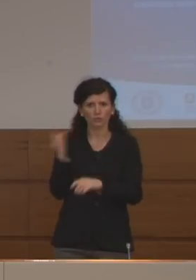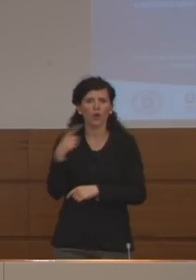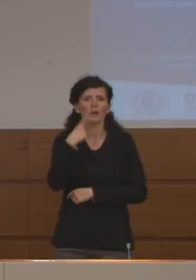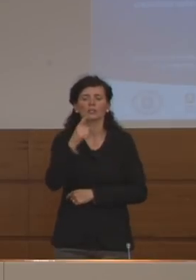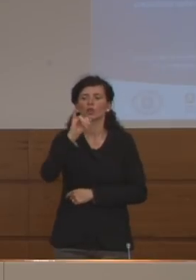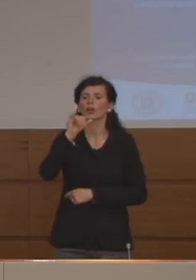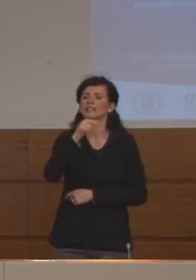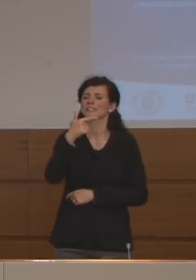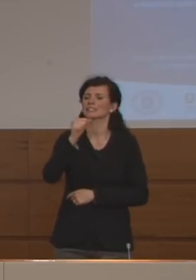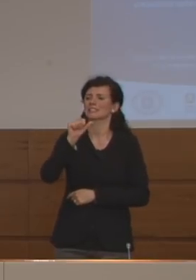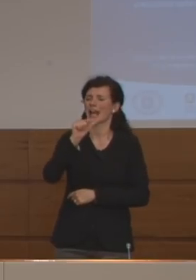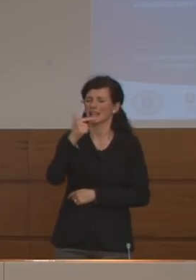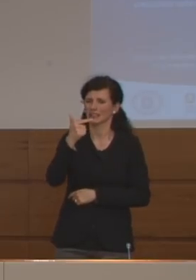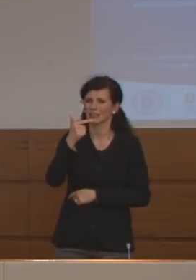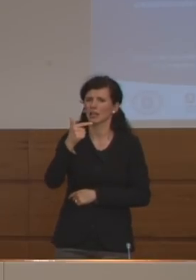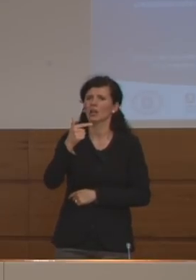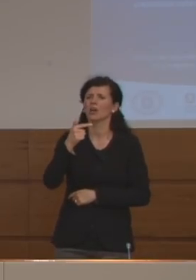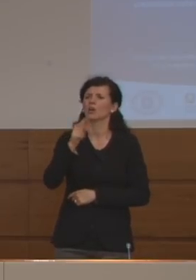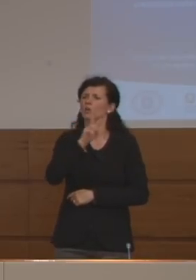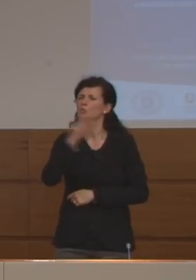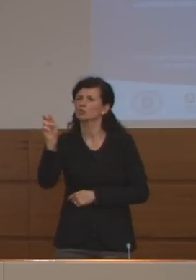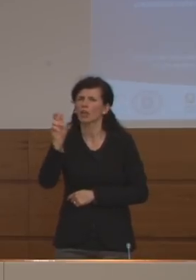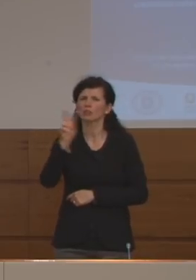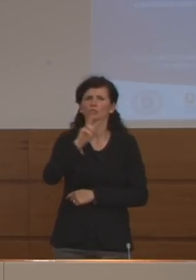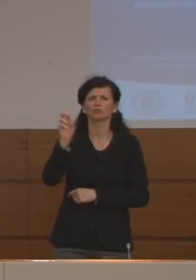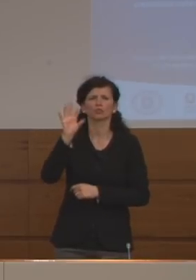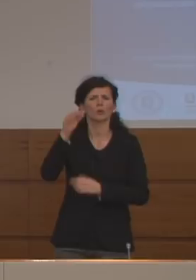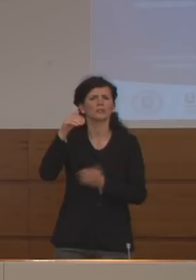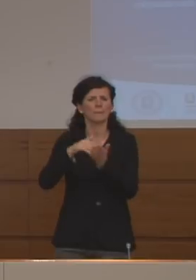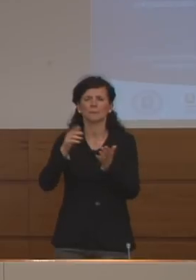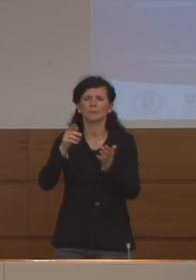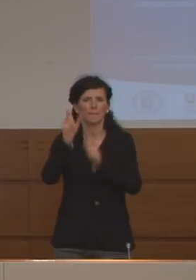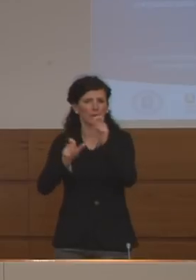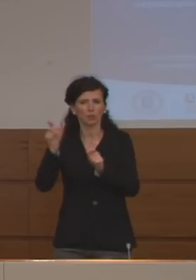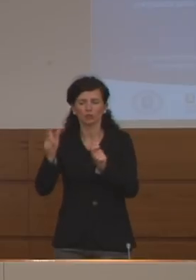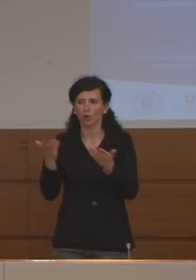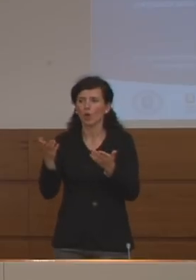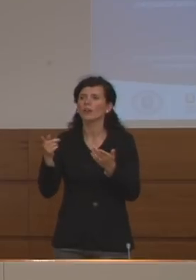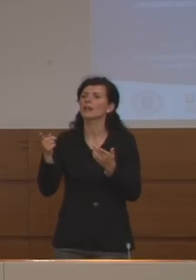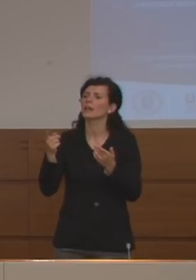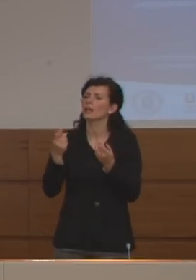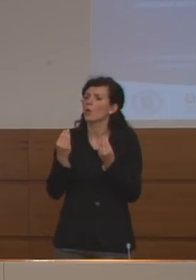E volevo capire se erano già pronti questi criteri. Insomma, quando si parte?